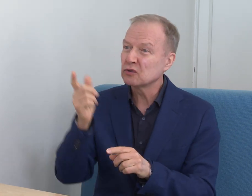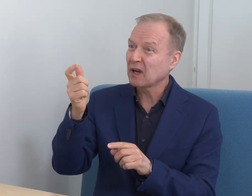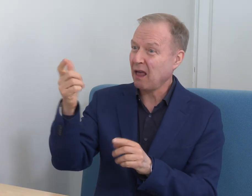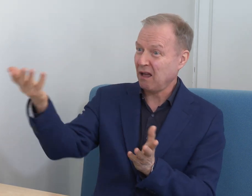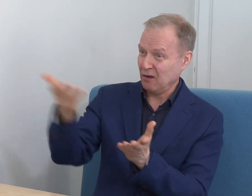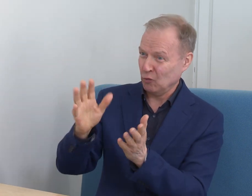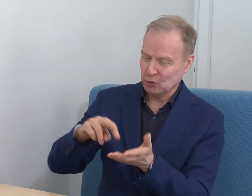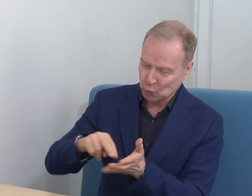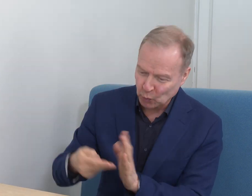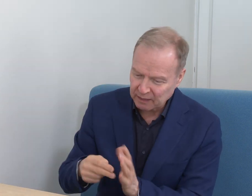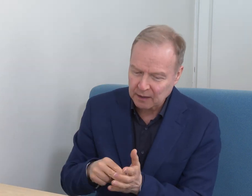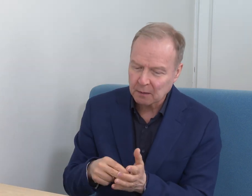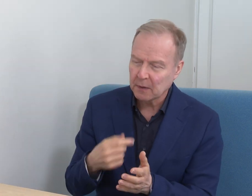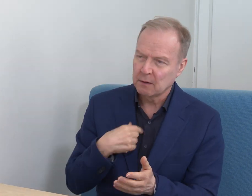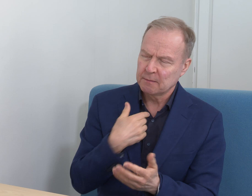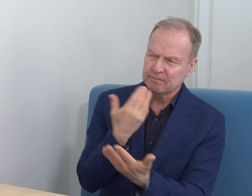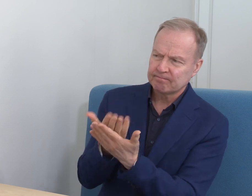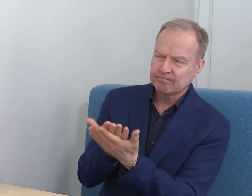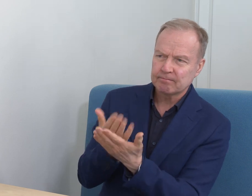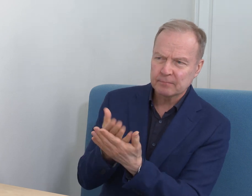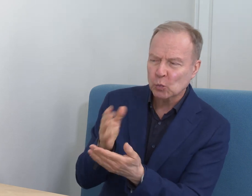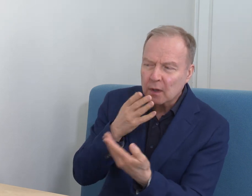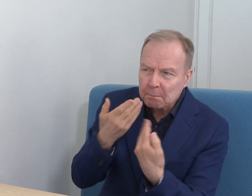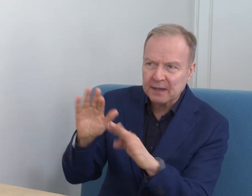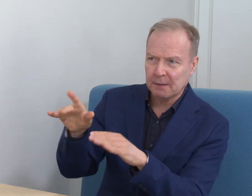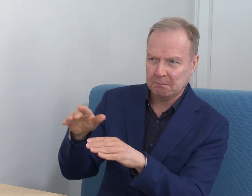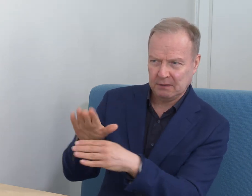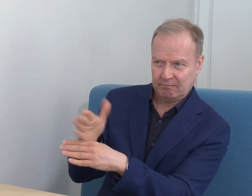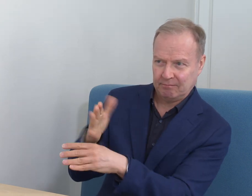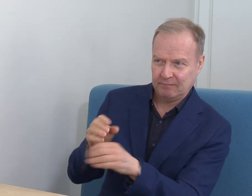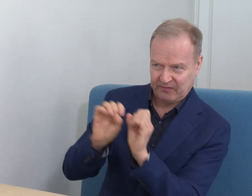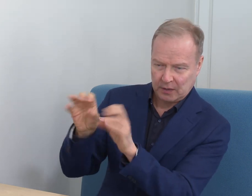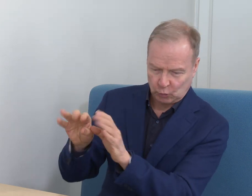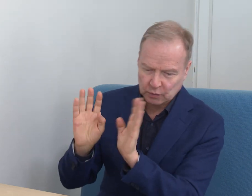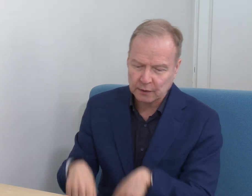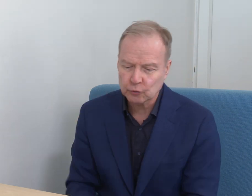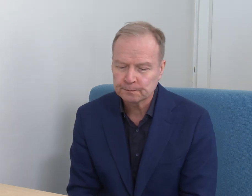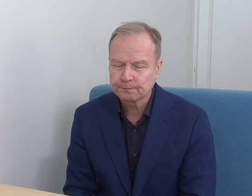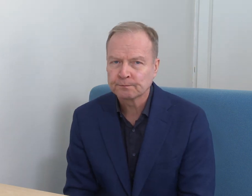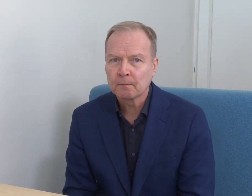kommentoinut Kelan suunnitelmia ja lähettänyt ehdotuksia tulkkauspalvelun toimivuuden parantamiseksi.